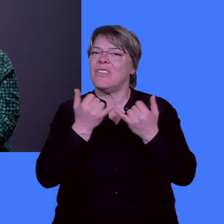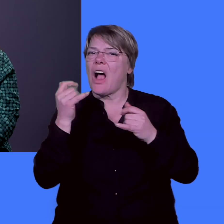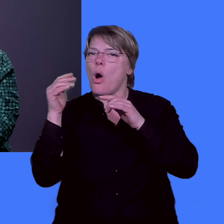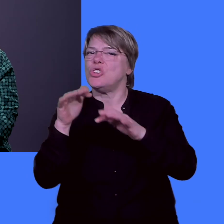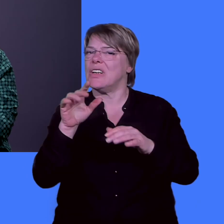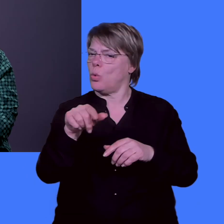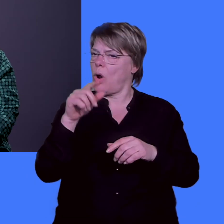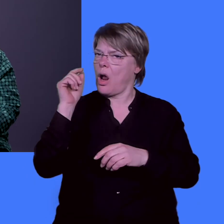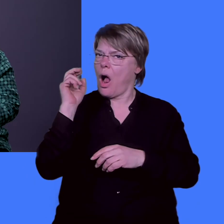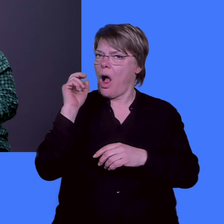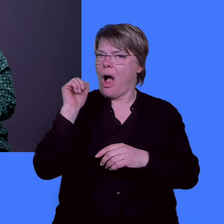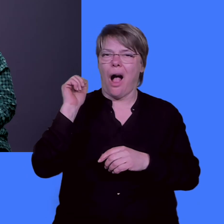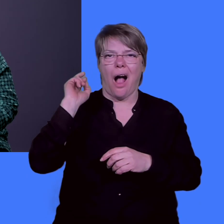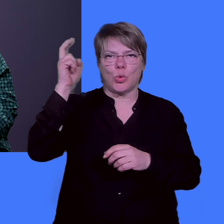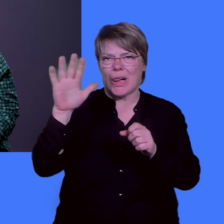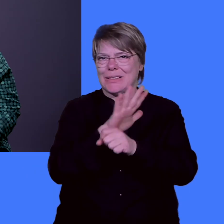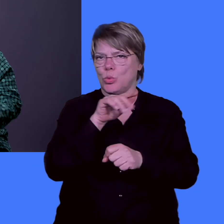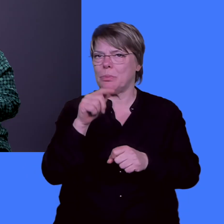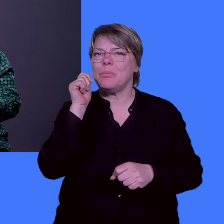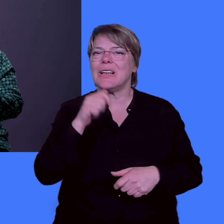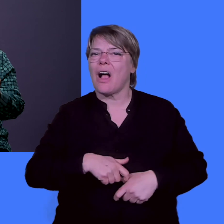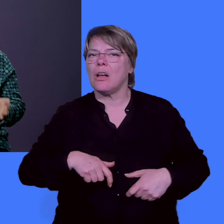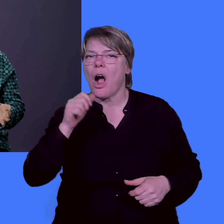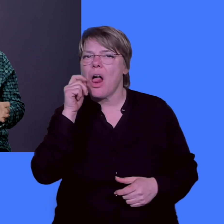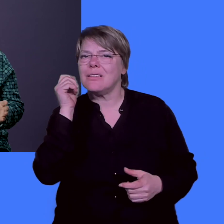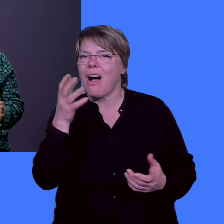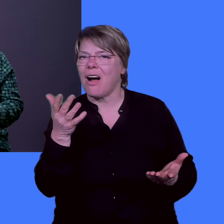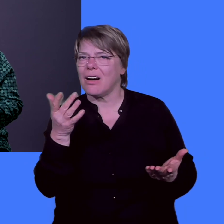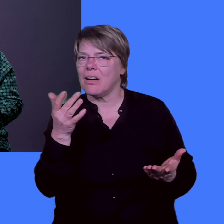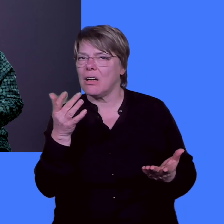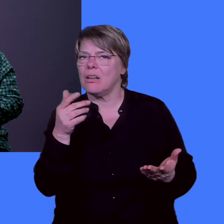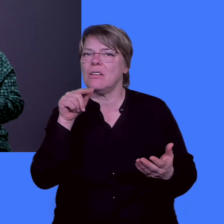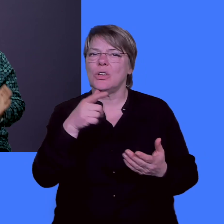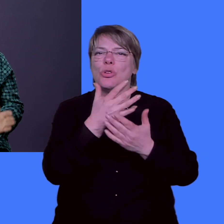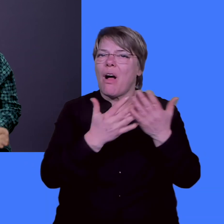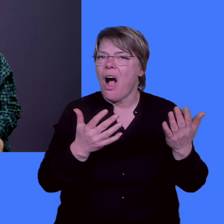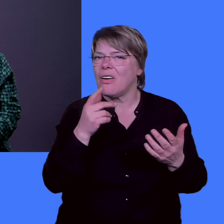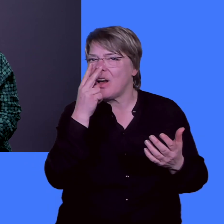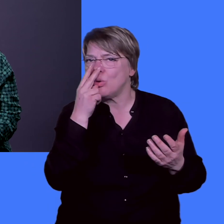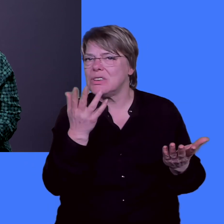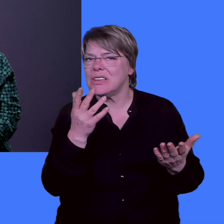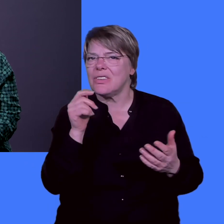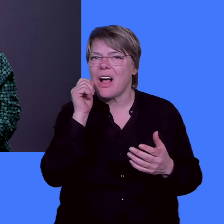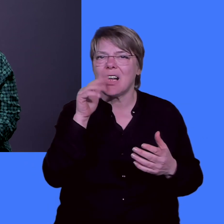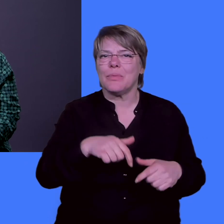und "Ich unterstütze dich", das an sich ändert schon mal die ganze Atmosphäre.